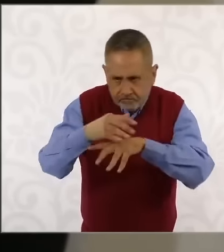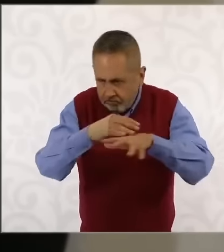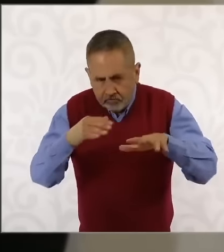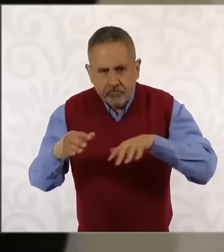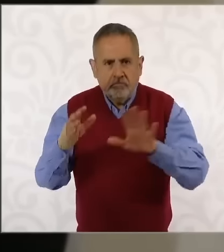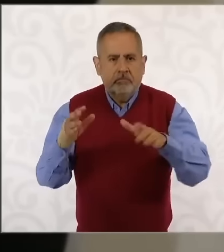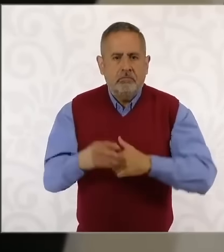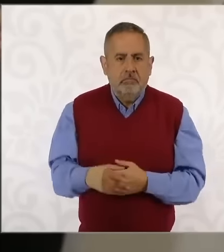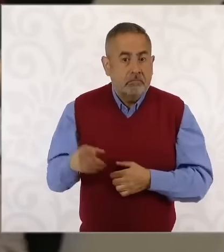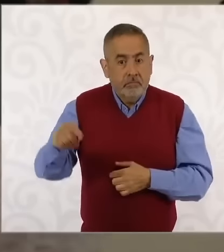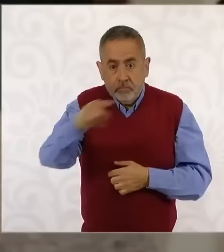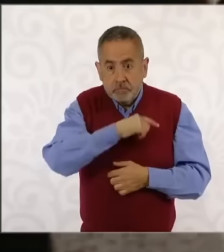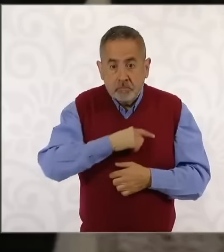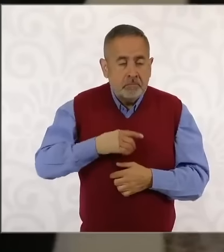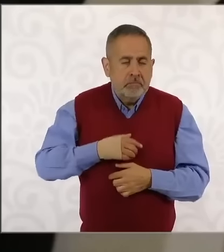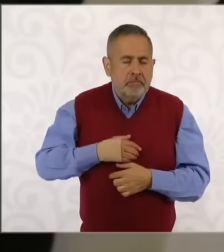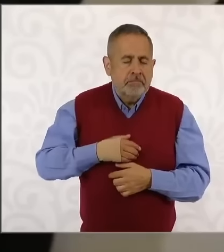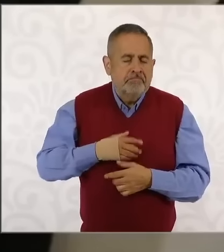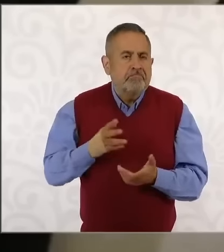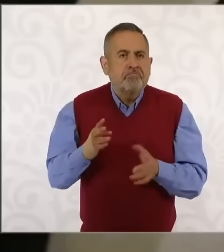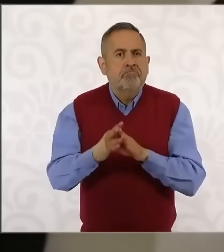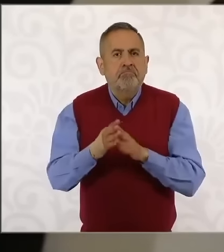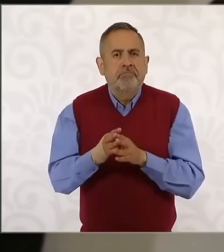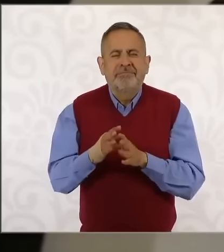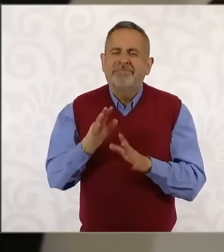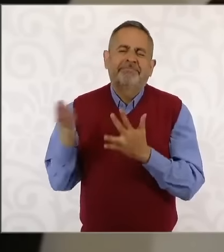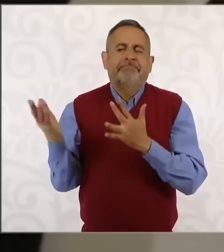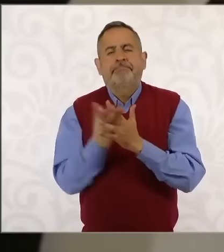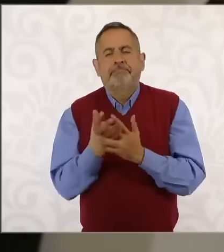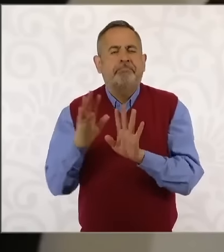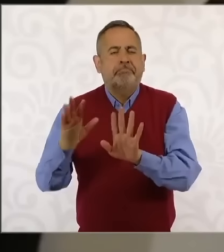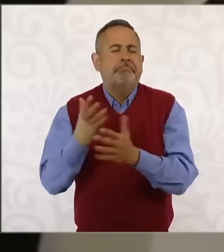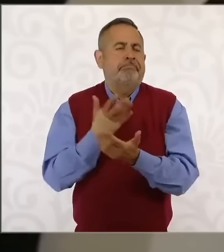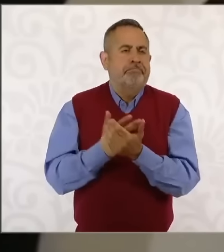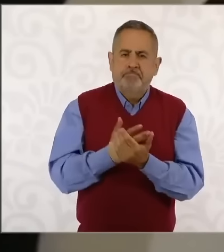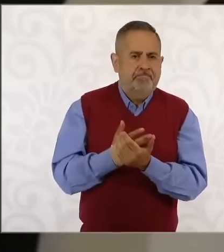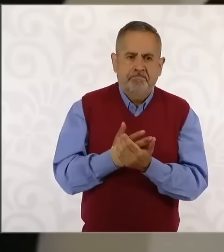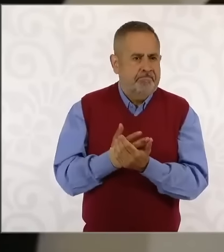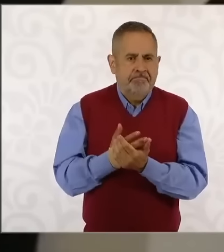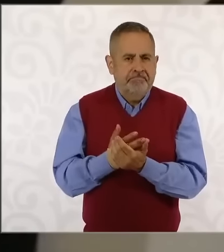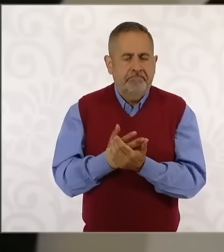no descansan, no están eh teniendo 10 de descanso, que salieron de sus territorios, de su estado,